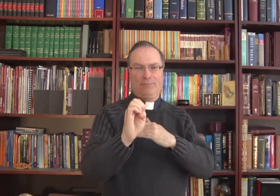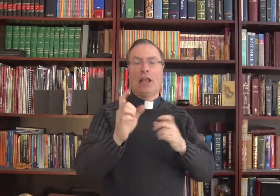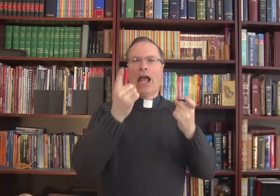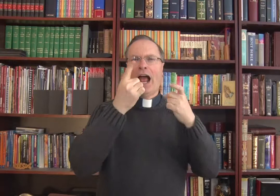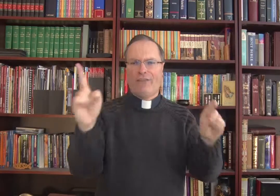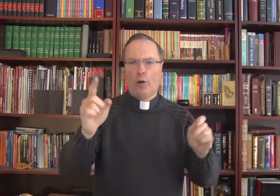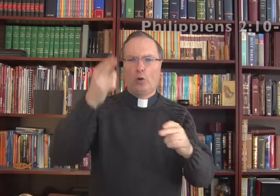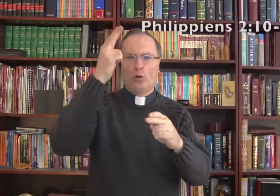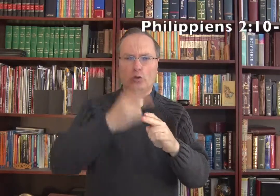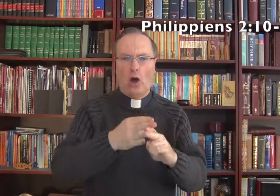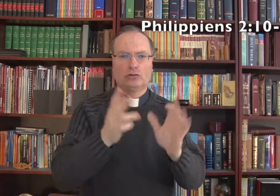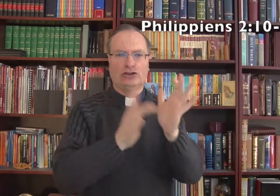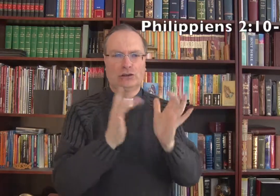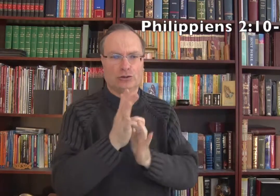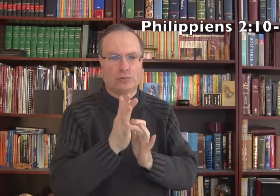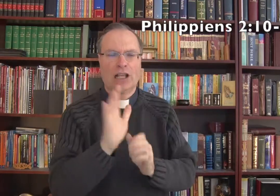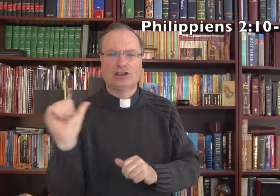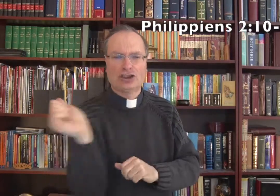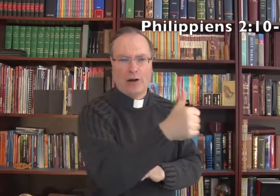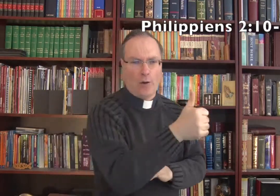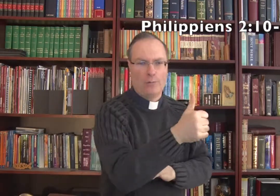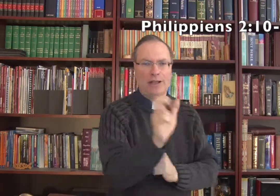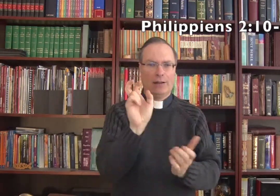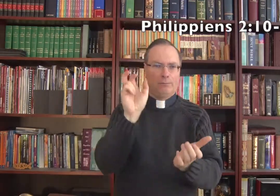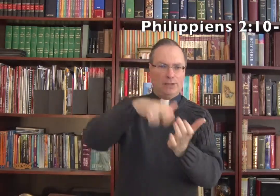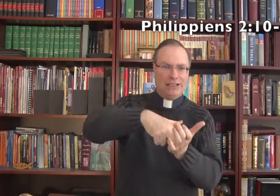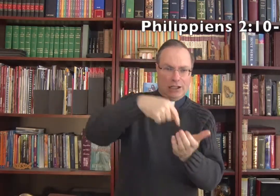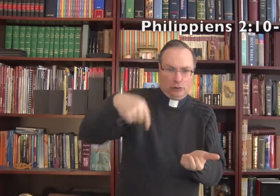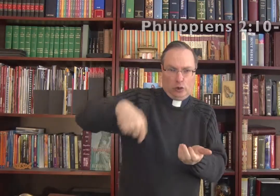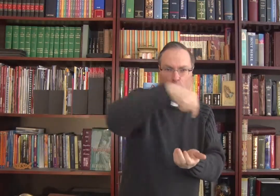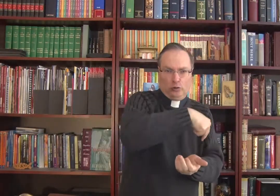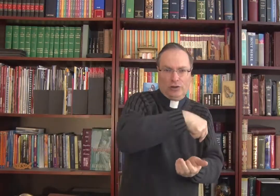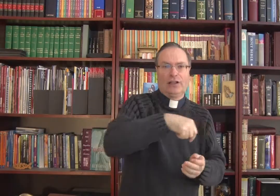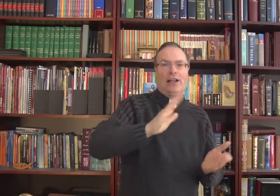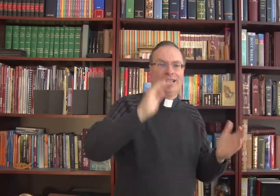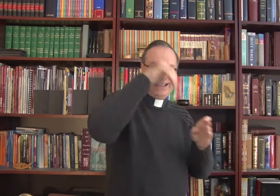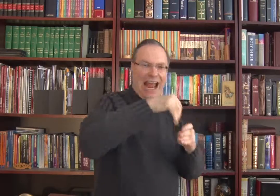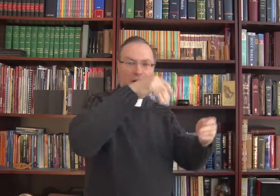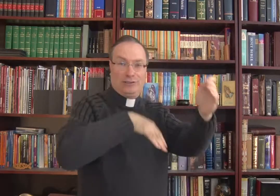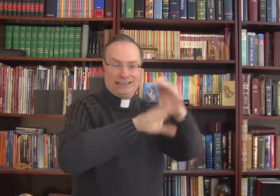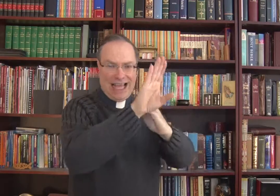«Afin qu'au nom de Jésus chacun plie le genou dans le ciel,